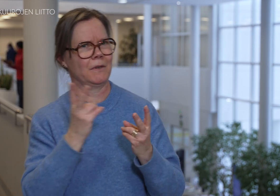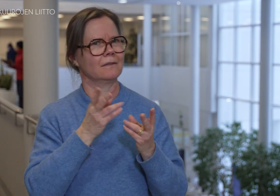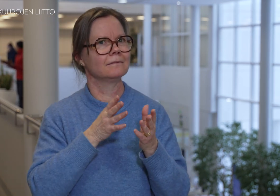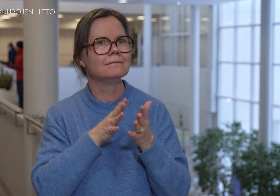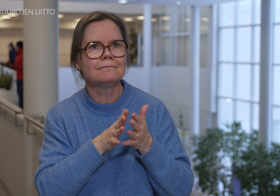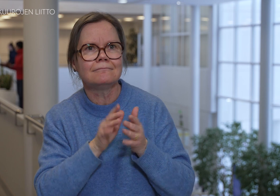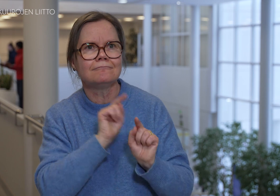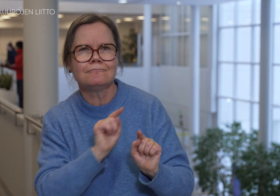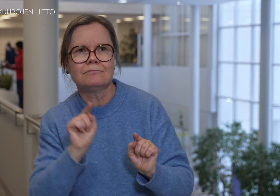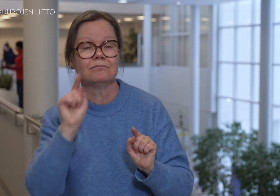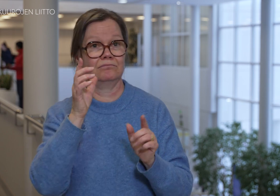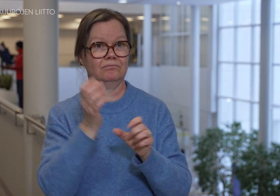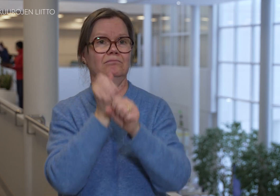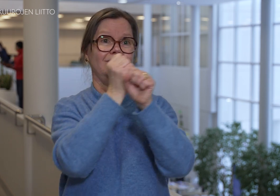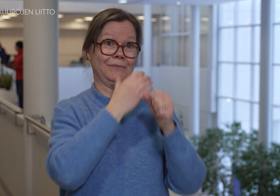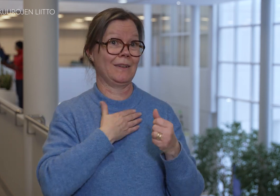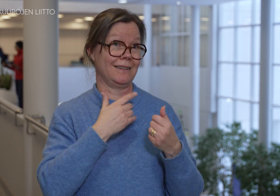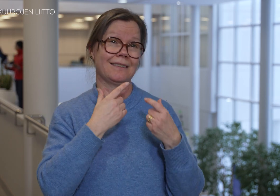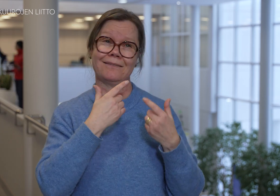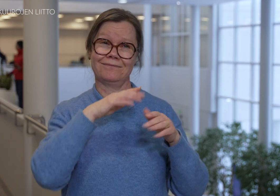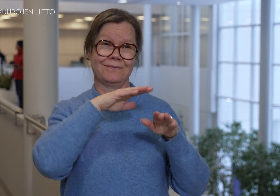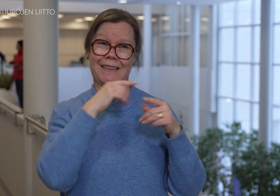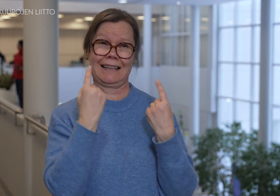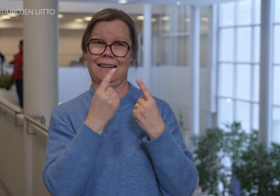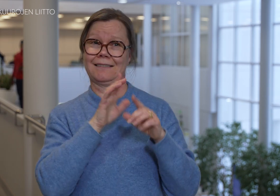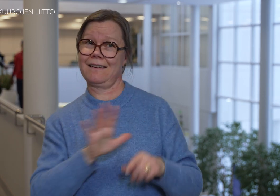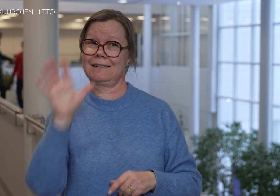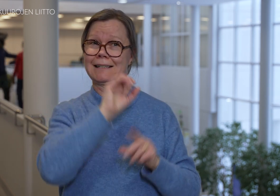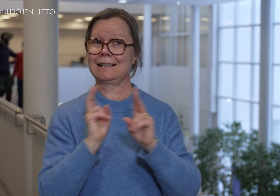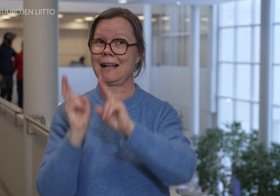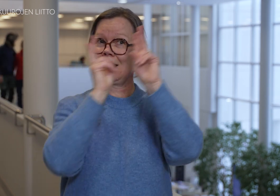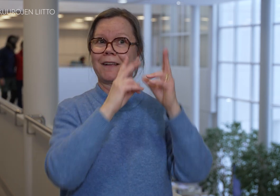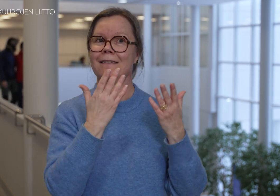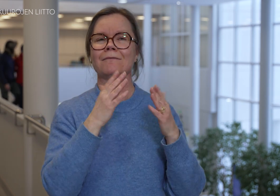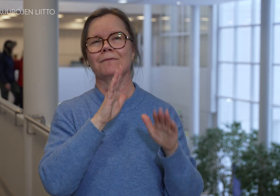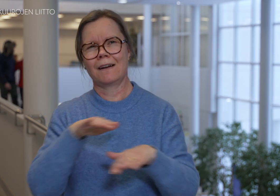Saimme huomata, että tilanne vaihtelee eri alueilla.